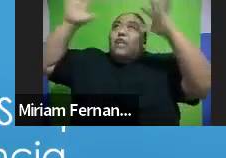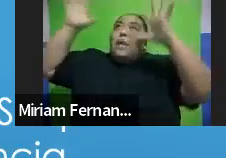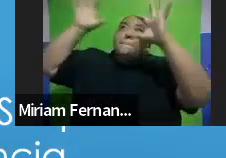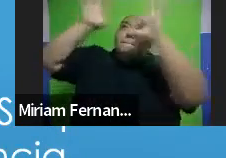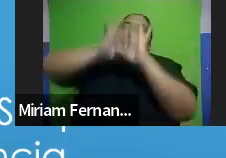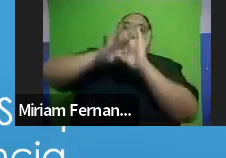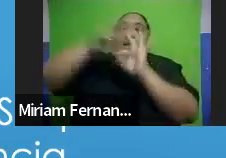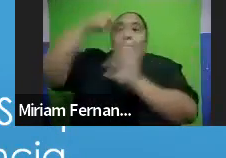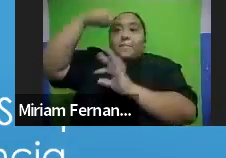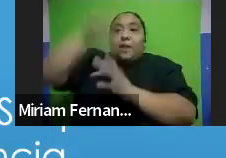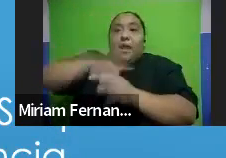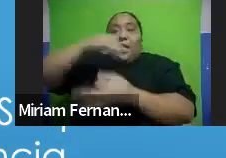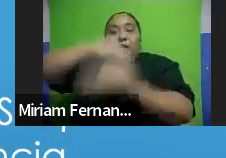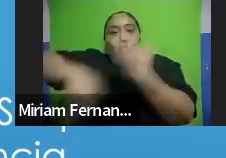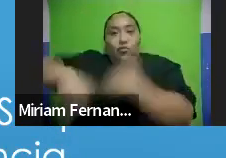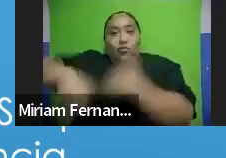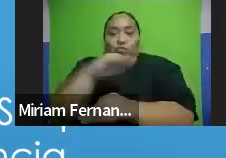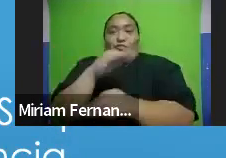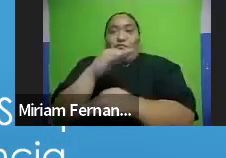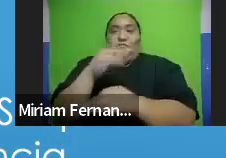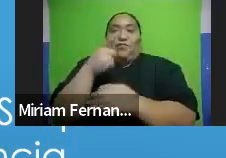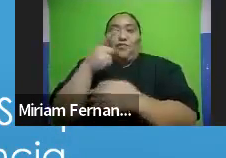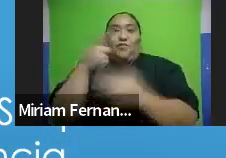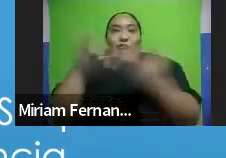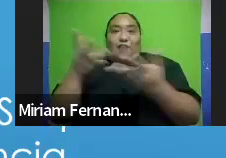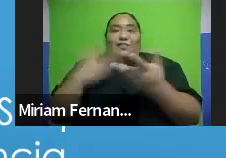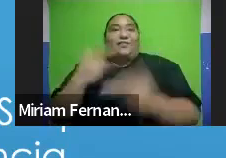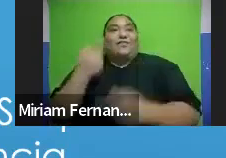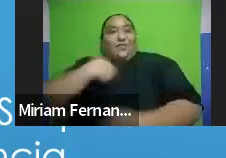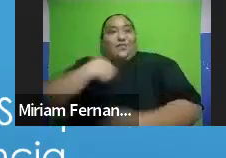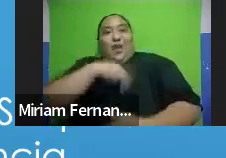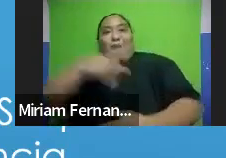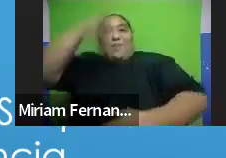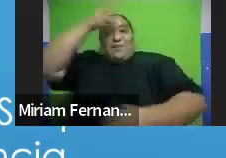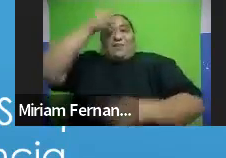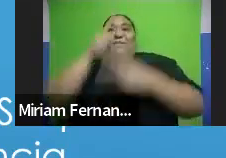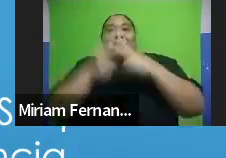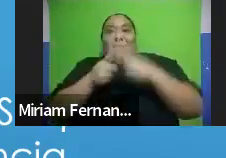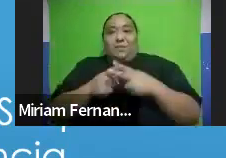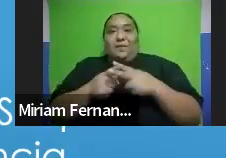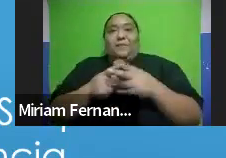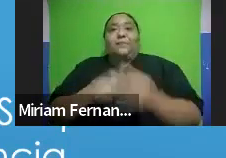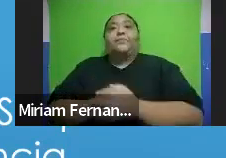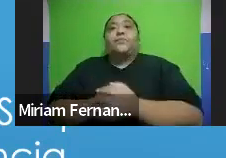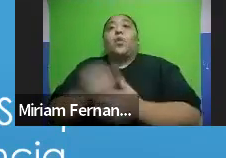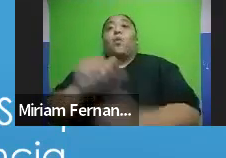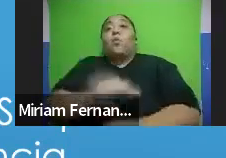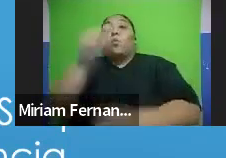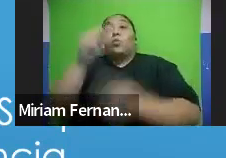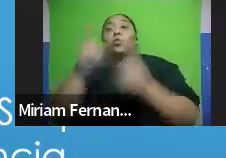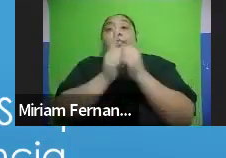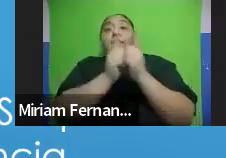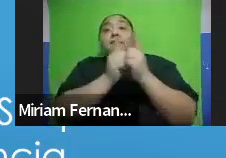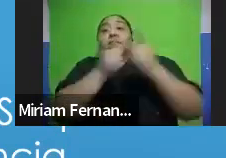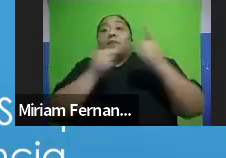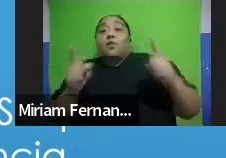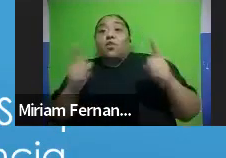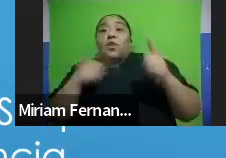Vaya 1 de los objetivos Vaya Uno de los objetivos es que que se de pesar que sabe que